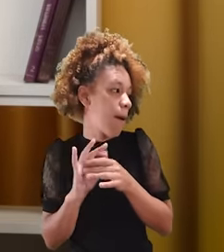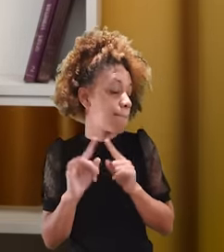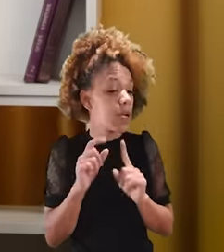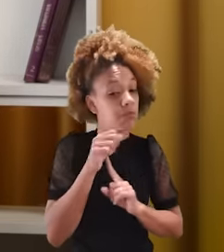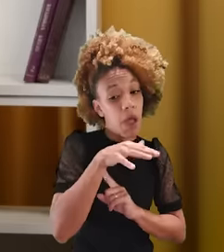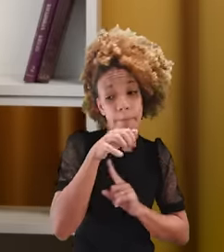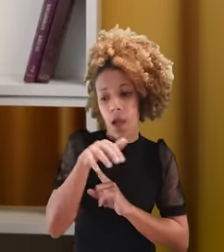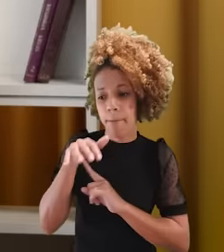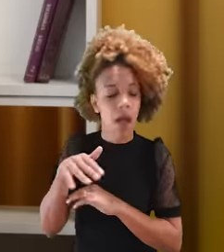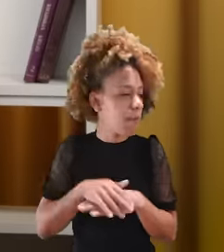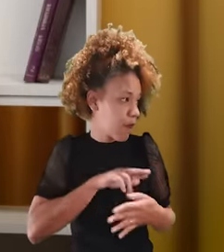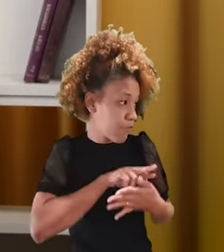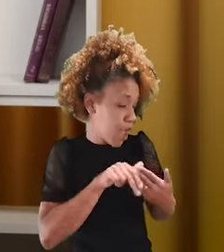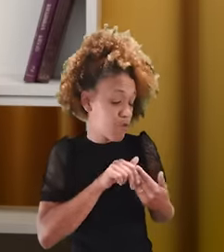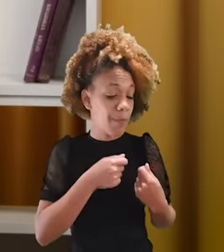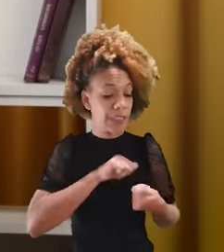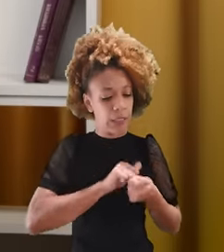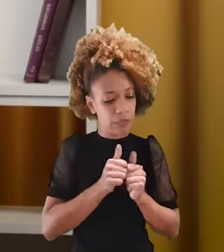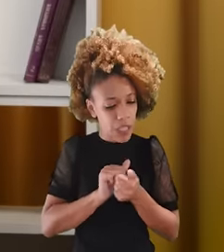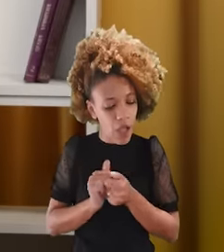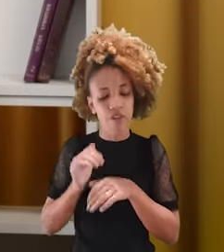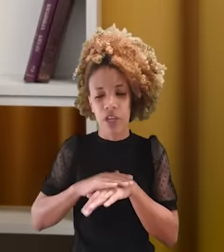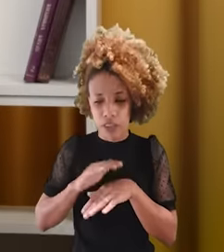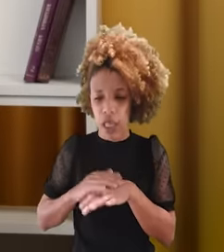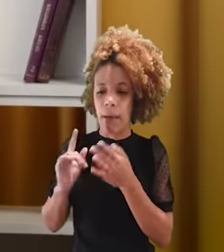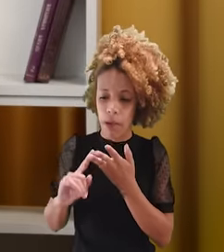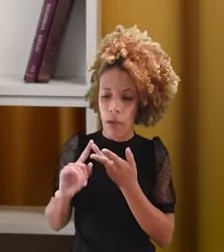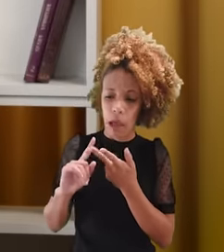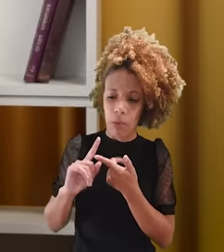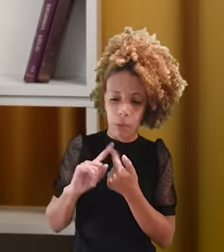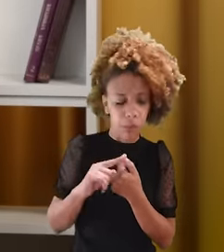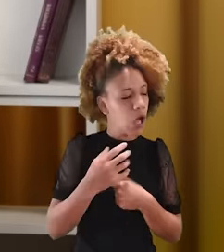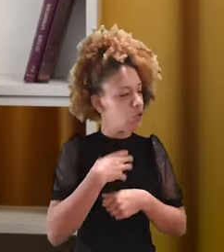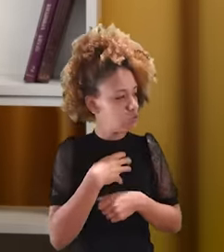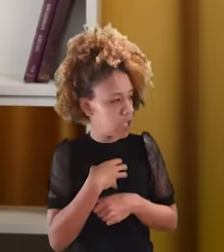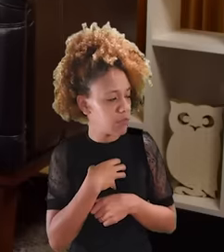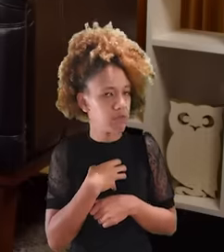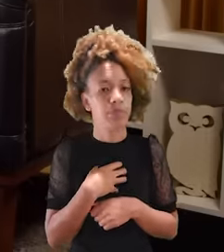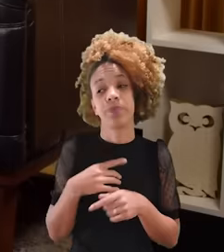eu diretor moldar ele fazer desse jeito eu quero essa gira eu quero desse jeito eu dei uma pequena